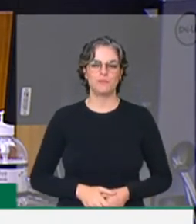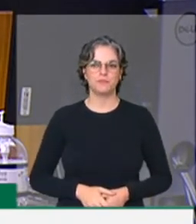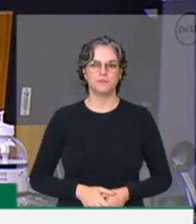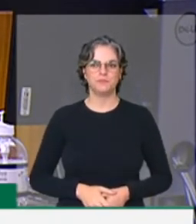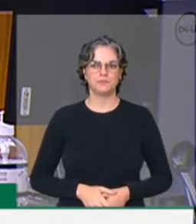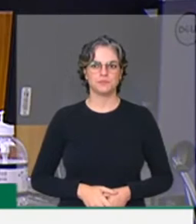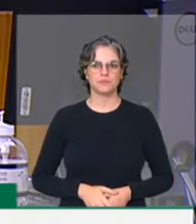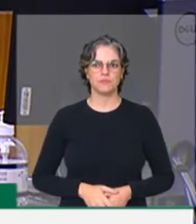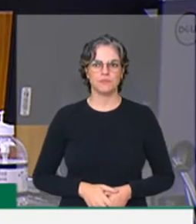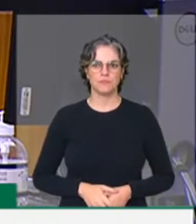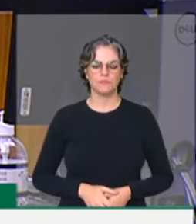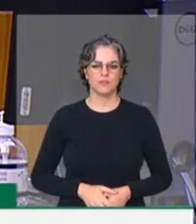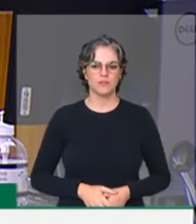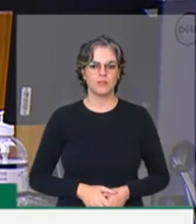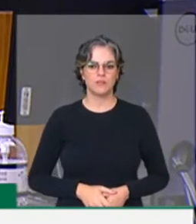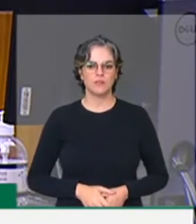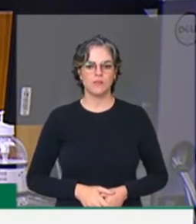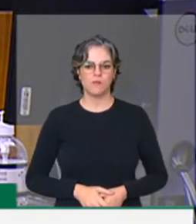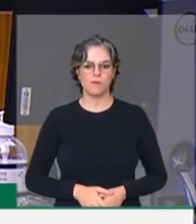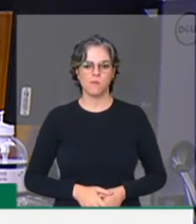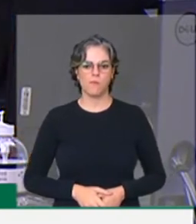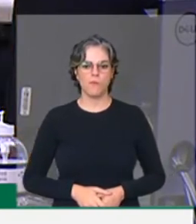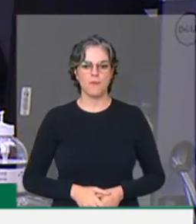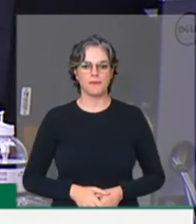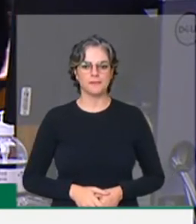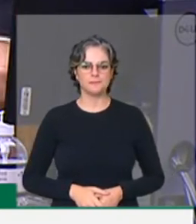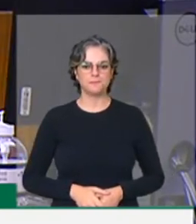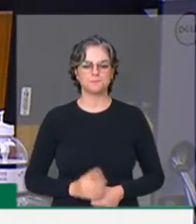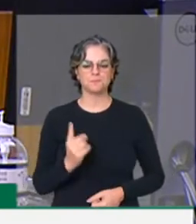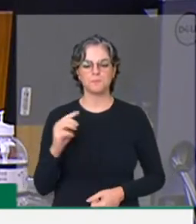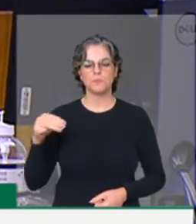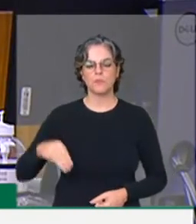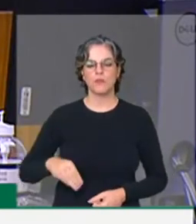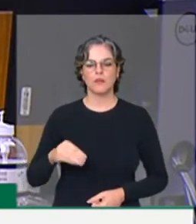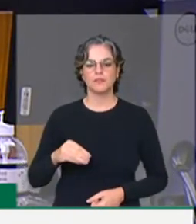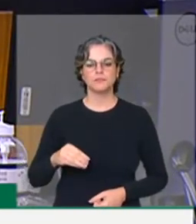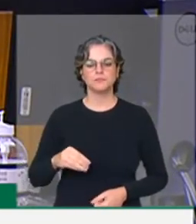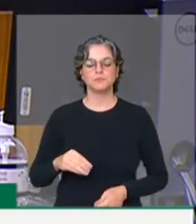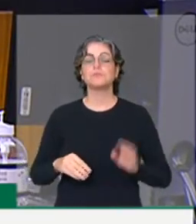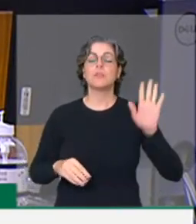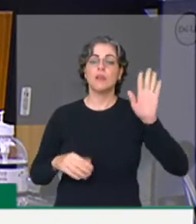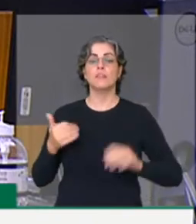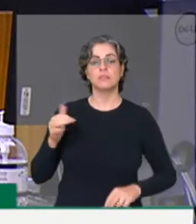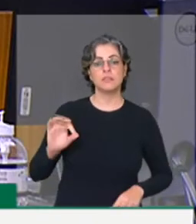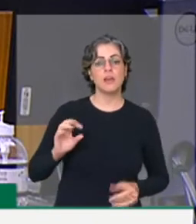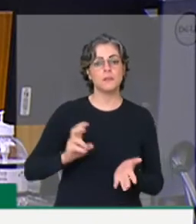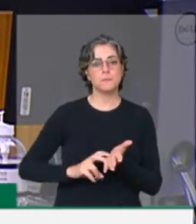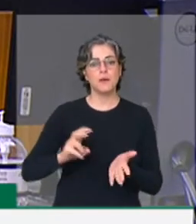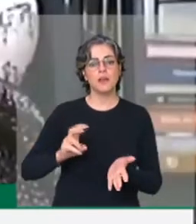TÁ CONSEGUINDO ABRIR O MICROFONE. [DEP. ERIKA KOKAY]: PRESIDENTE, PODE ME CONCEDER UM MINUTO? -- [DEP. ALICE PORTUGAL]: DEZ DA MANHÃ COM A PRESENÇA DOS ESPECIALISTAS NO PLENÁRIO